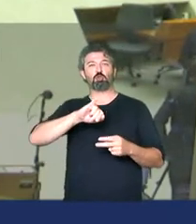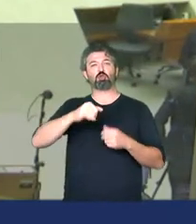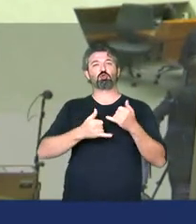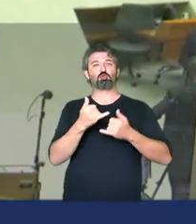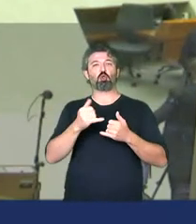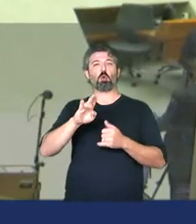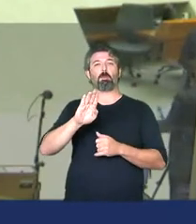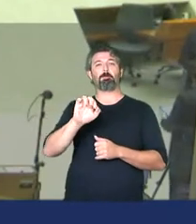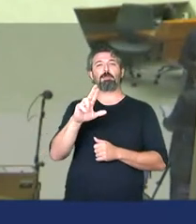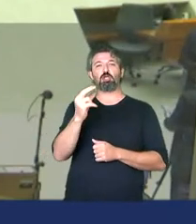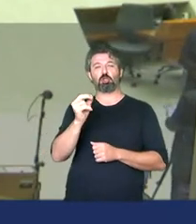JOGOS NO BRASIL COMO CASSINOS, BINGOS, JOGOS DO BICHO, JOGOS